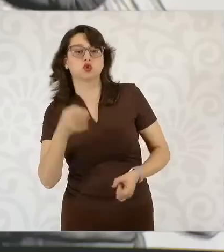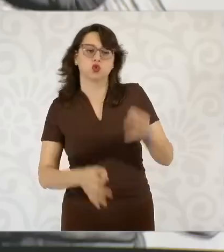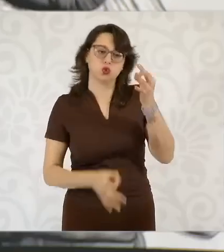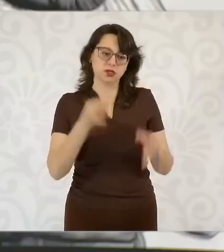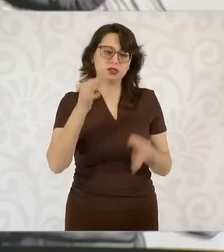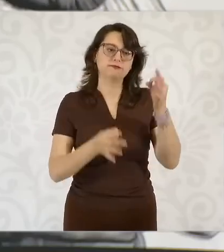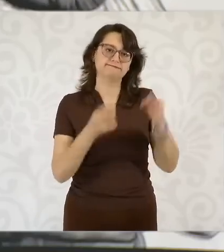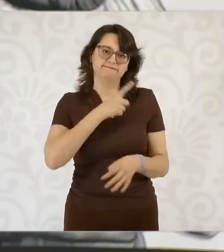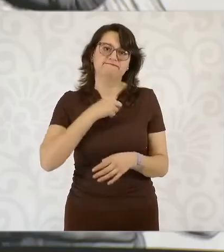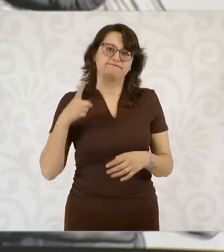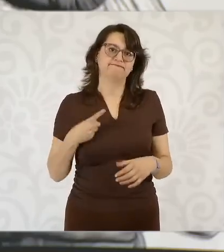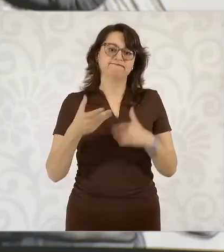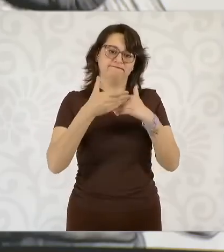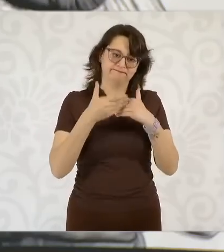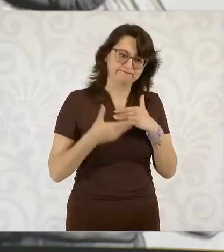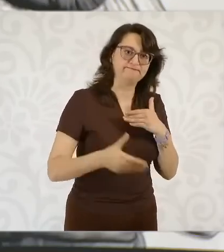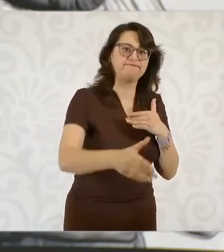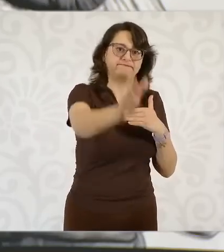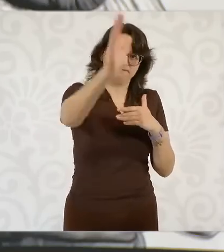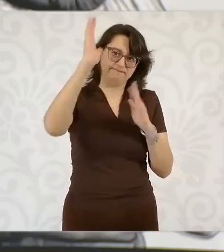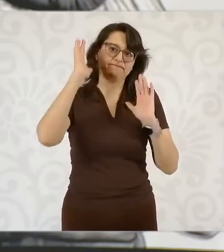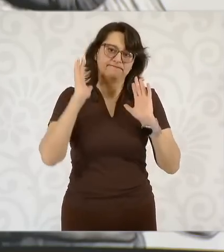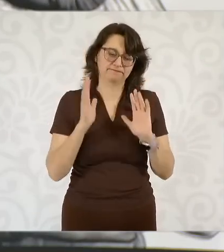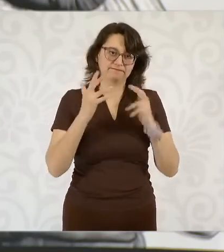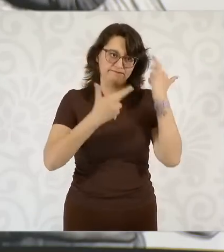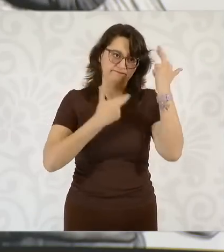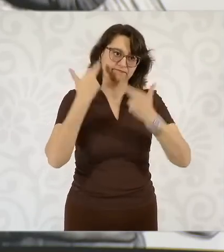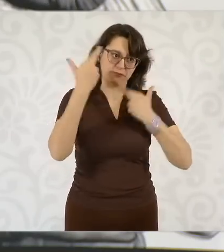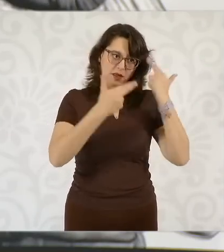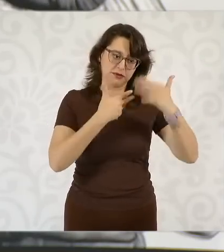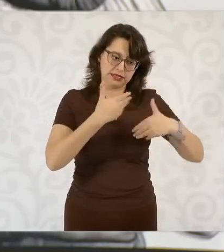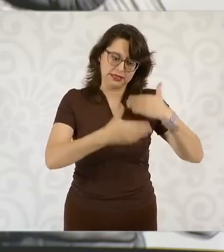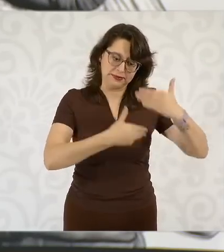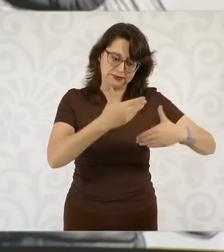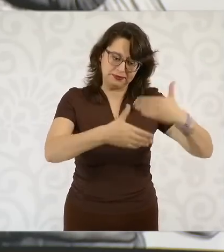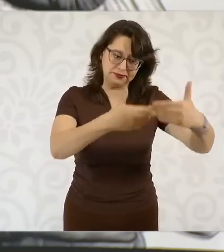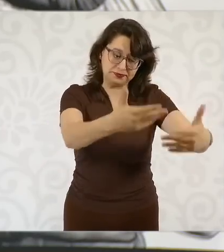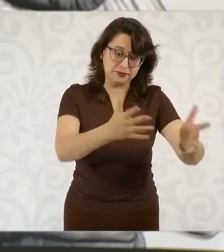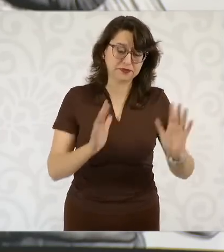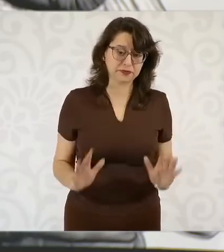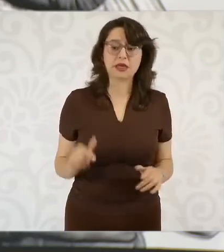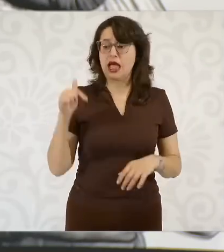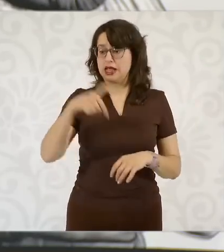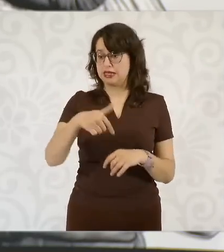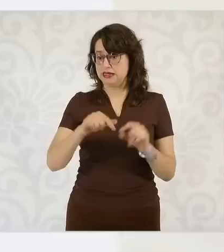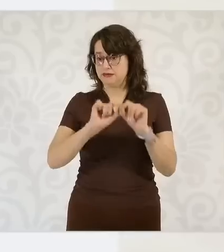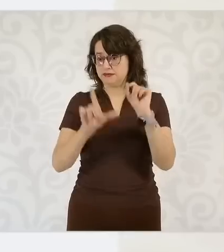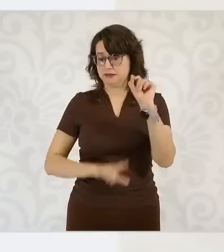Además del plan México como estaba planteado pues tenemos que estar pensando también en eh